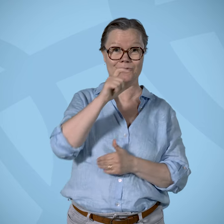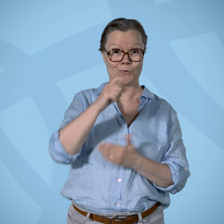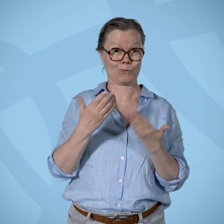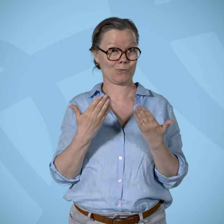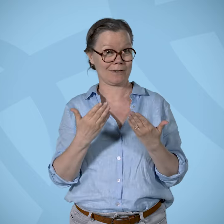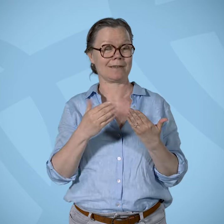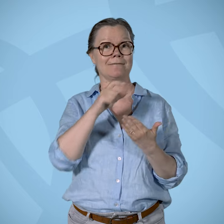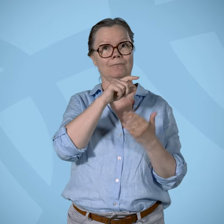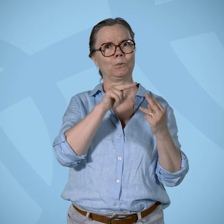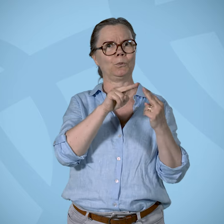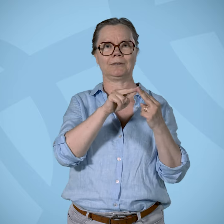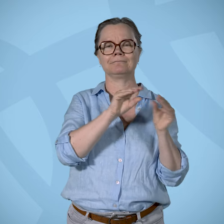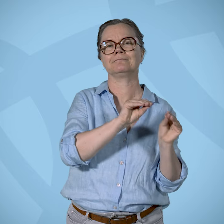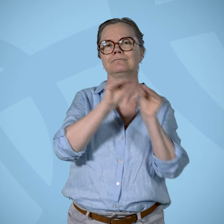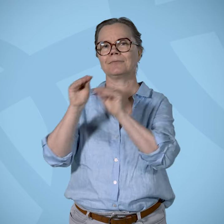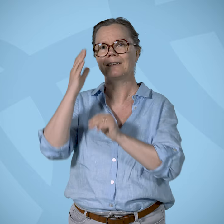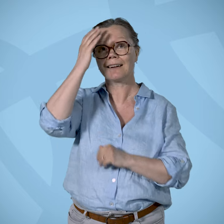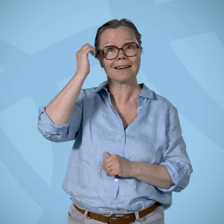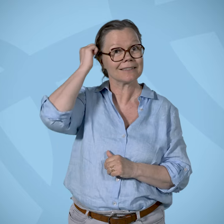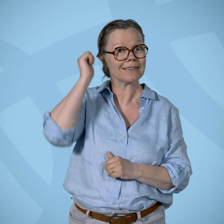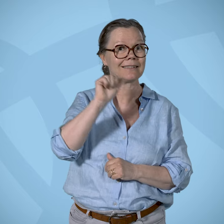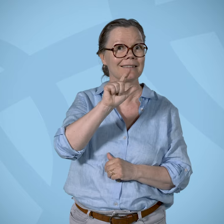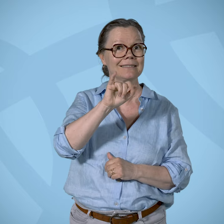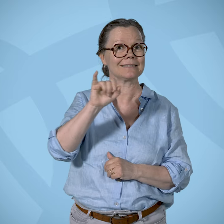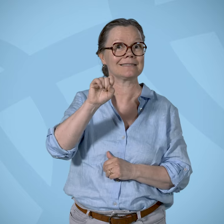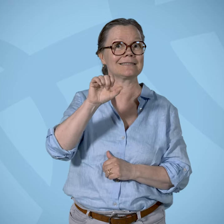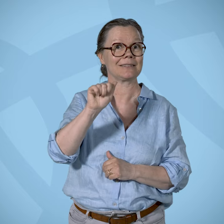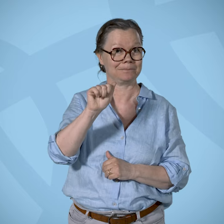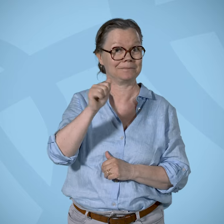Vapaaehtoisten digivertaisohjaajien yhteyshenkilönä on tästedes Aliisa Lehtonen.